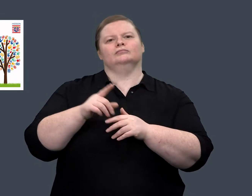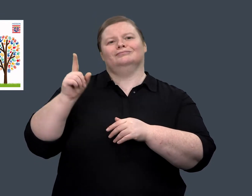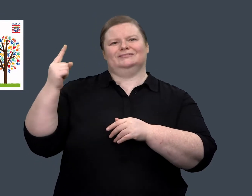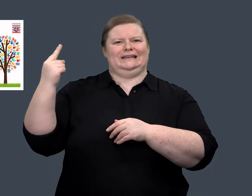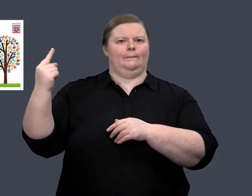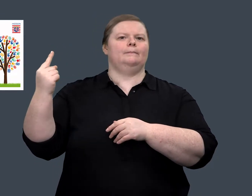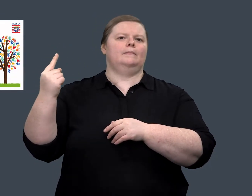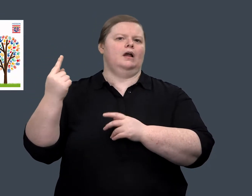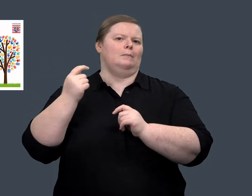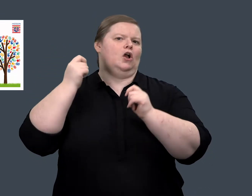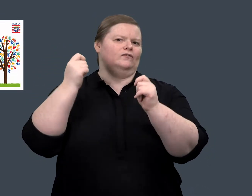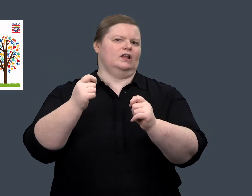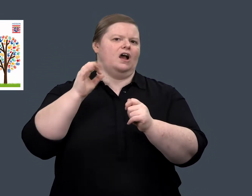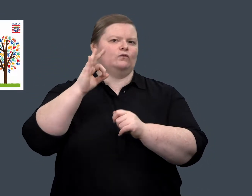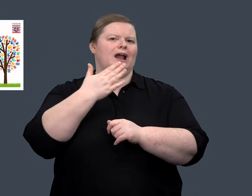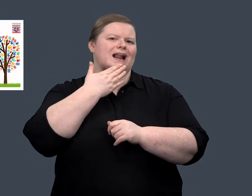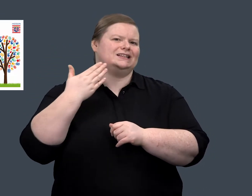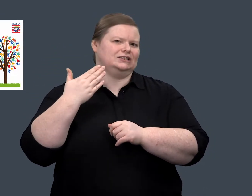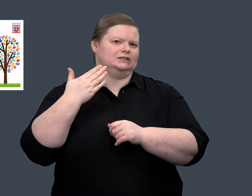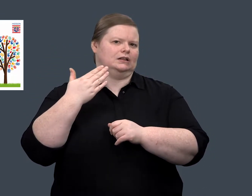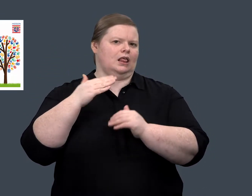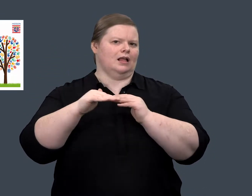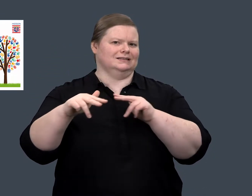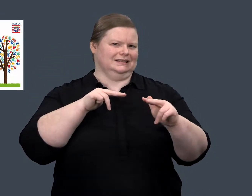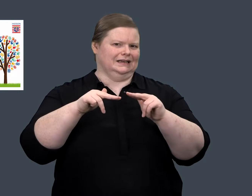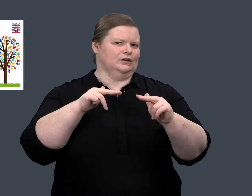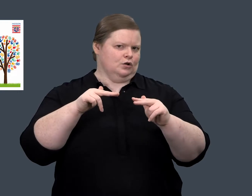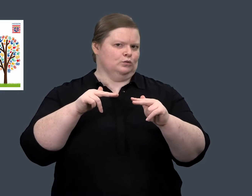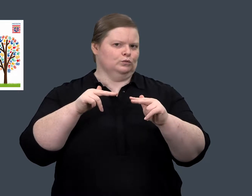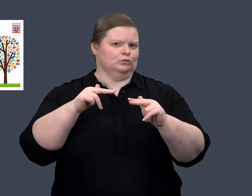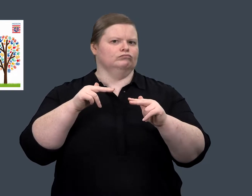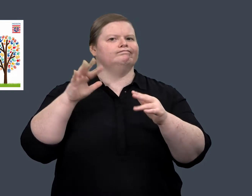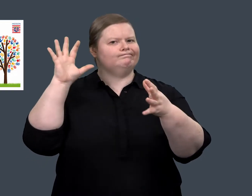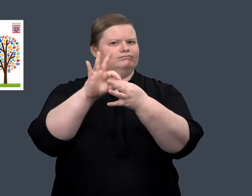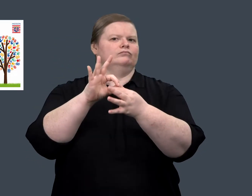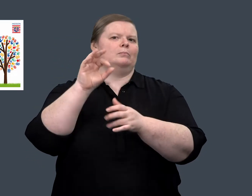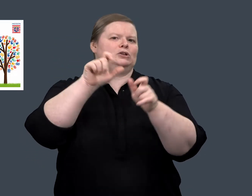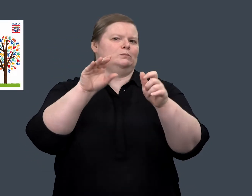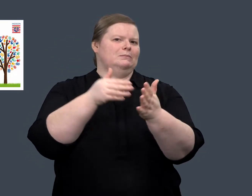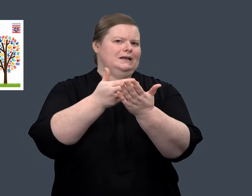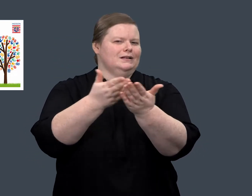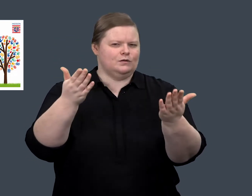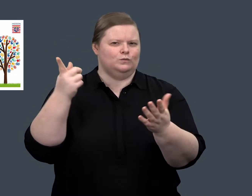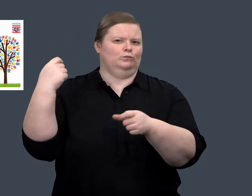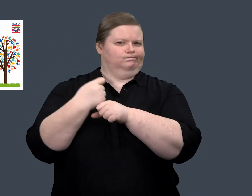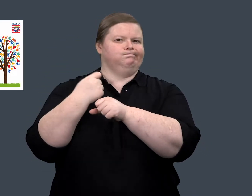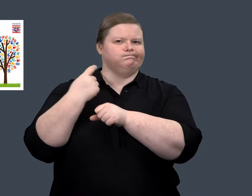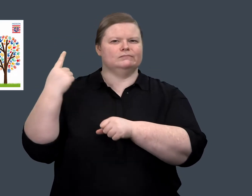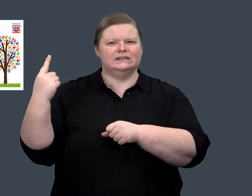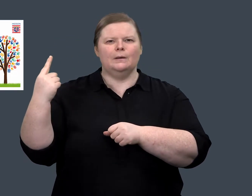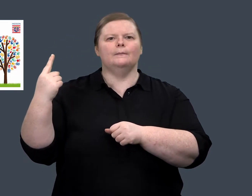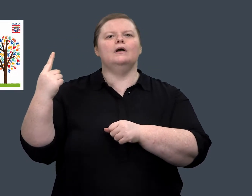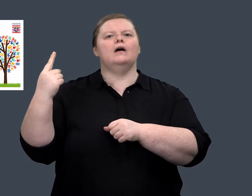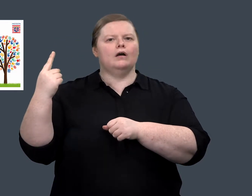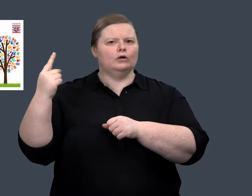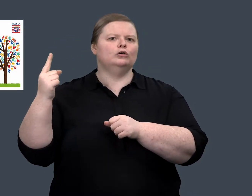und an der Universität Kassel das Projekt